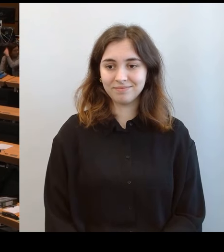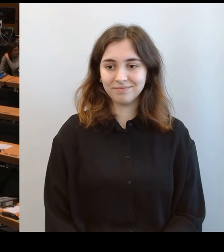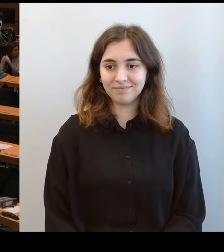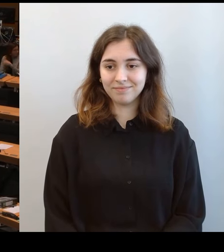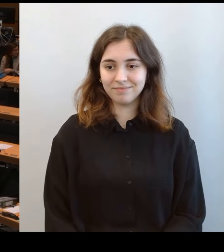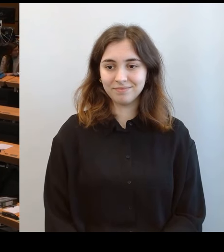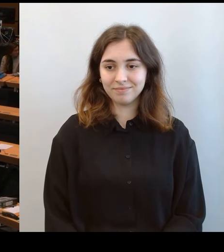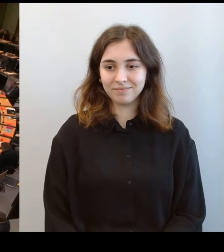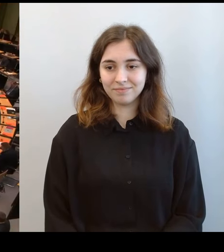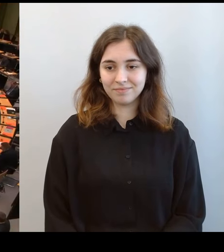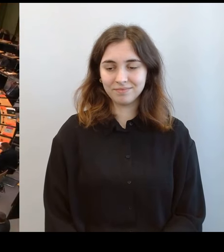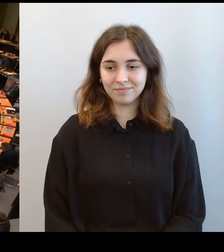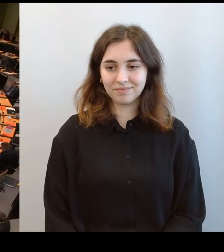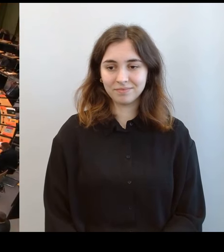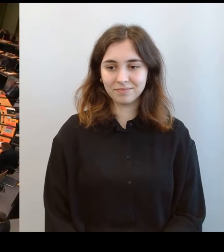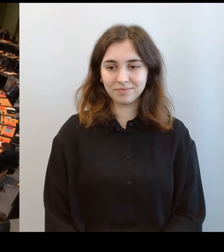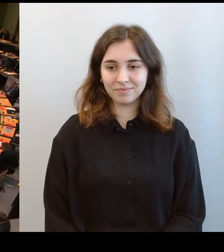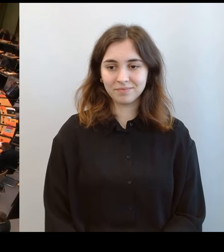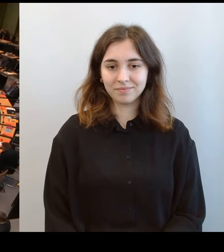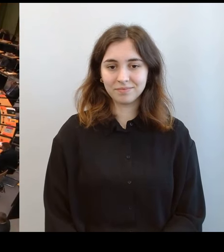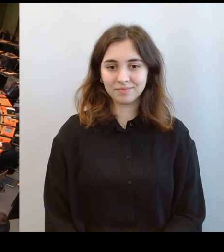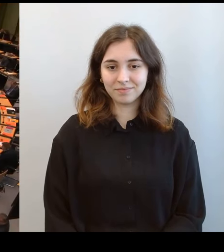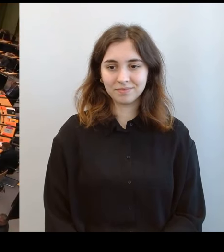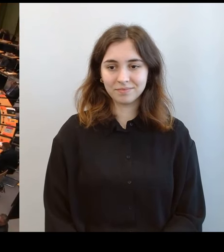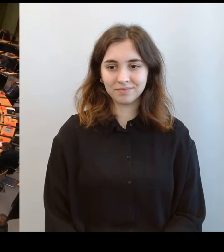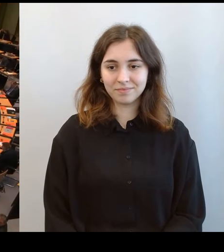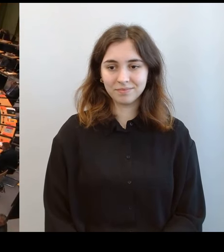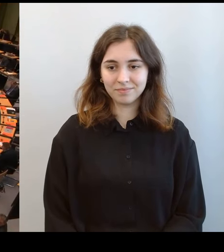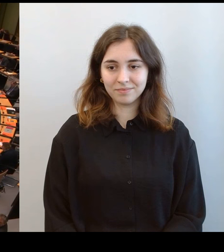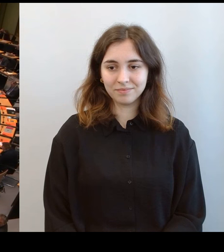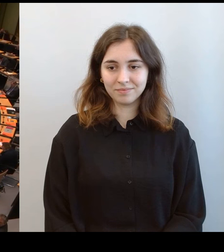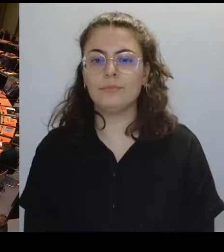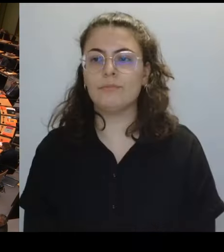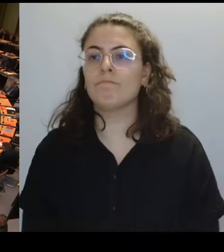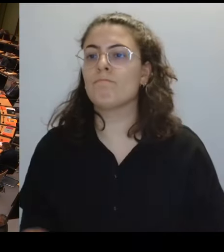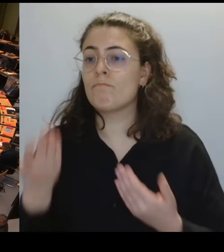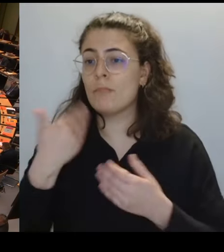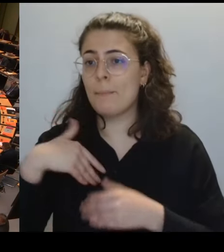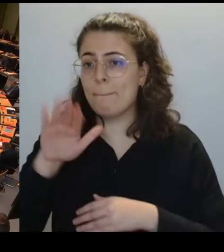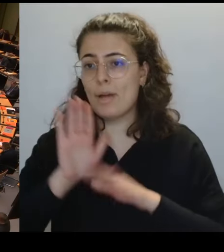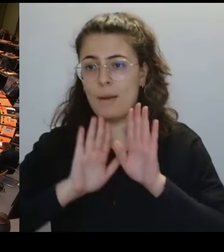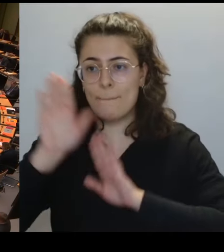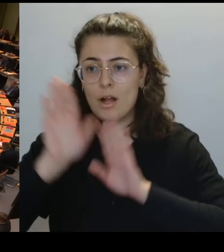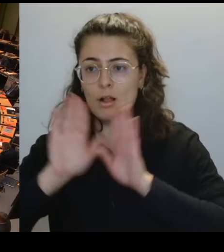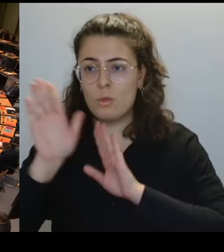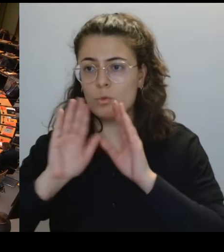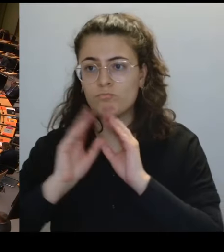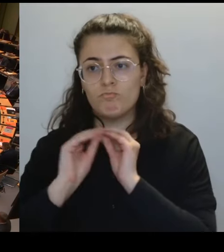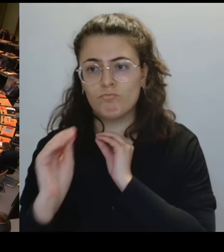Und weitere Wortmeldungen liegen nicht vor. Zu dem Antrag der Fraktion Bündnis 90/Die Grünen auf Drucksache 19/0993